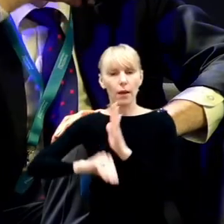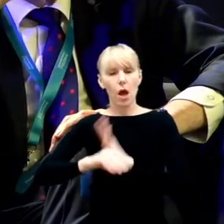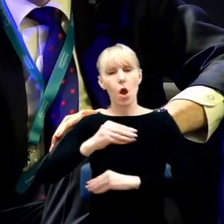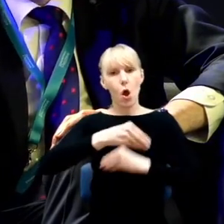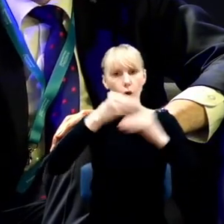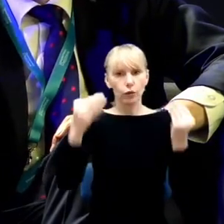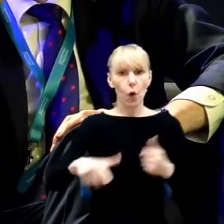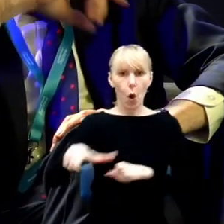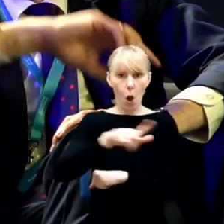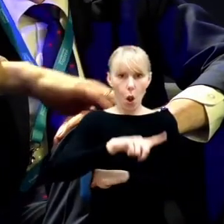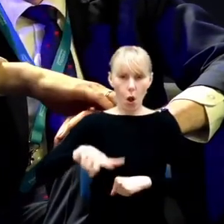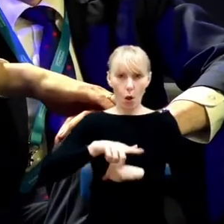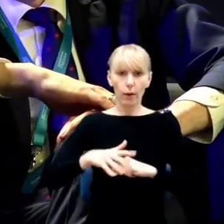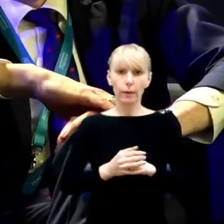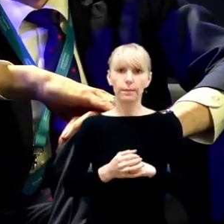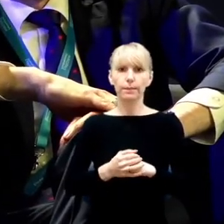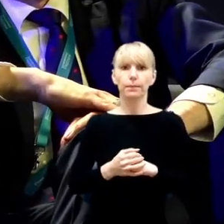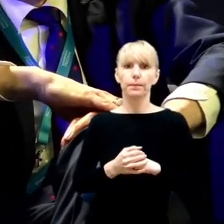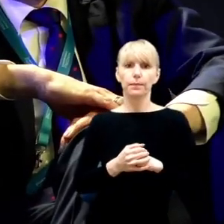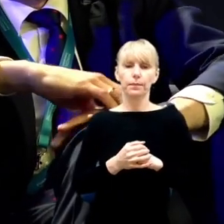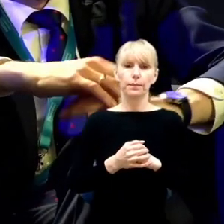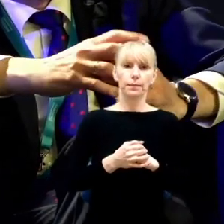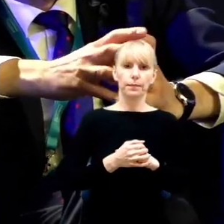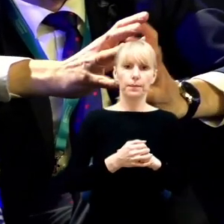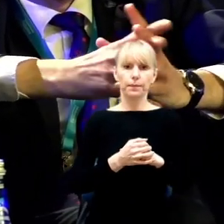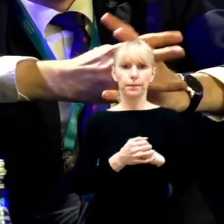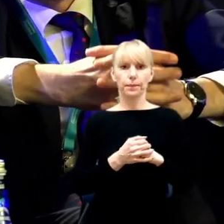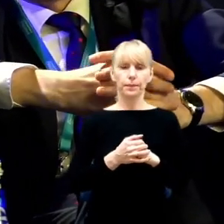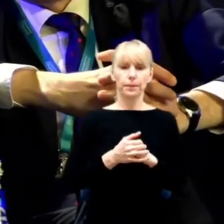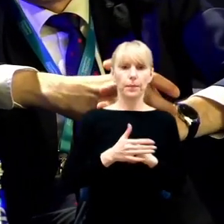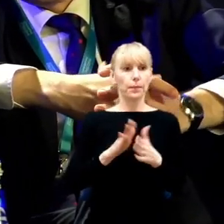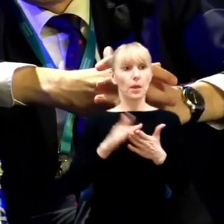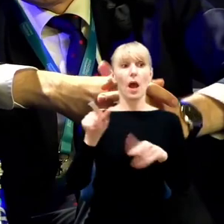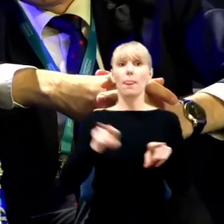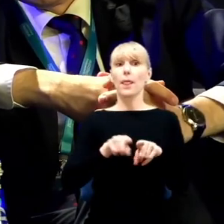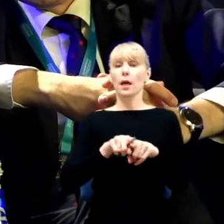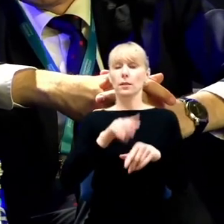Przeszliśmy ogromną współpracę z ekspertami Związku Miast Polskich,